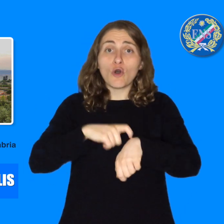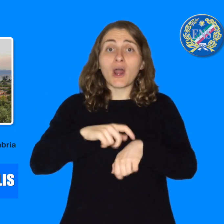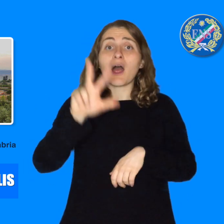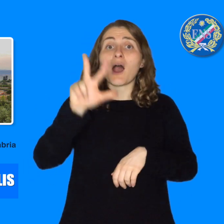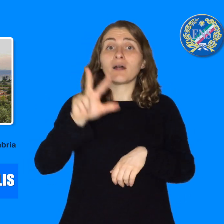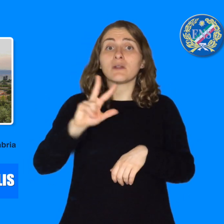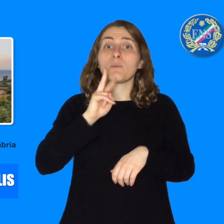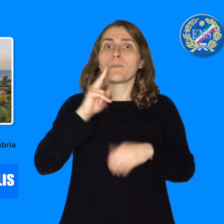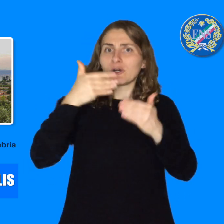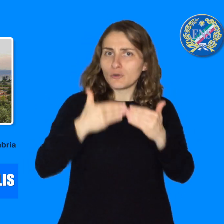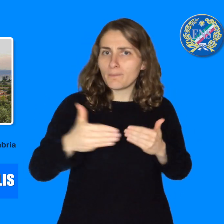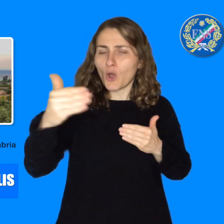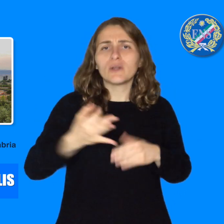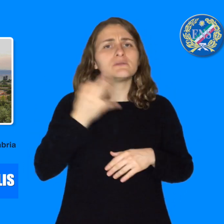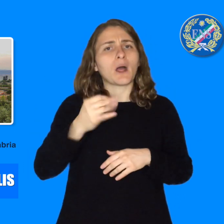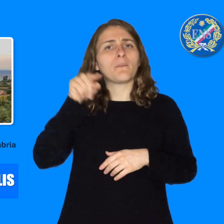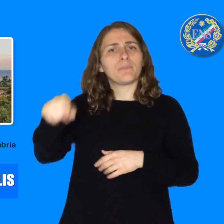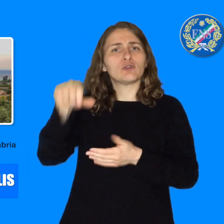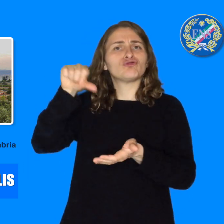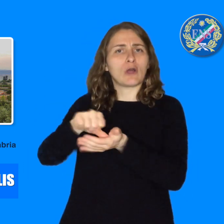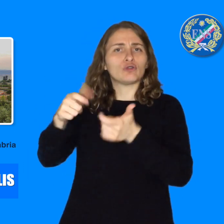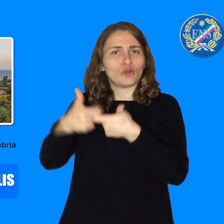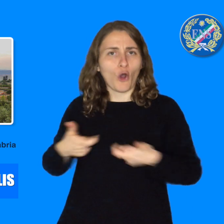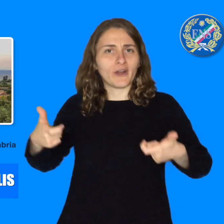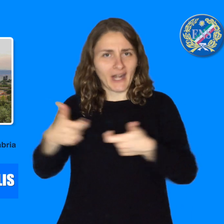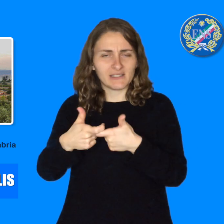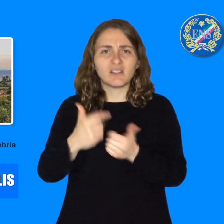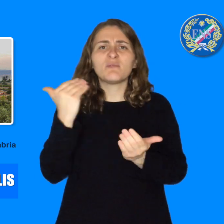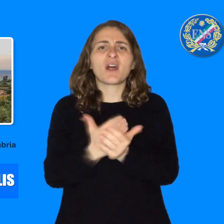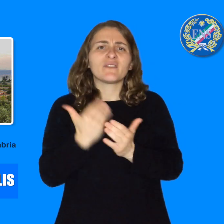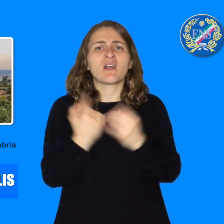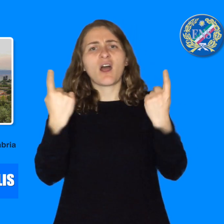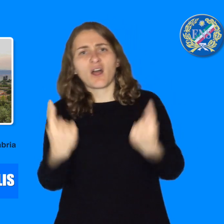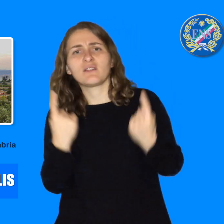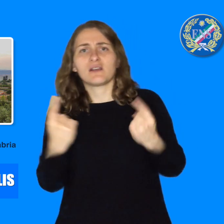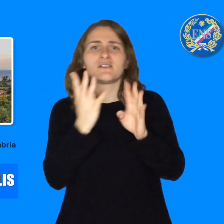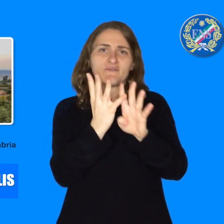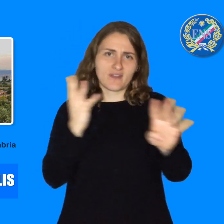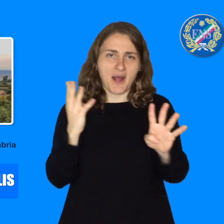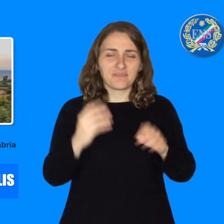dalle 15 in poi sempre al Centro Congressi; ve lo consigliamo per evitare lunghe code.